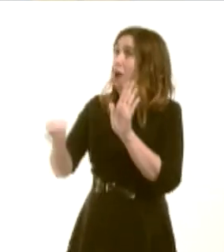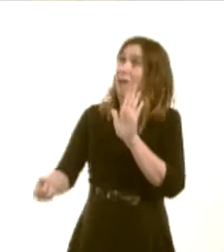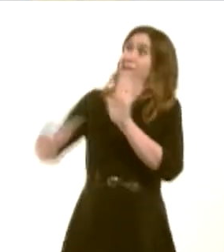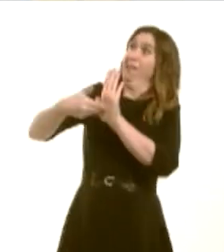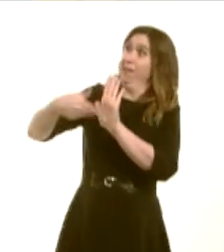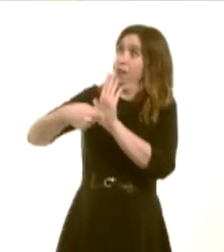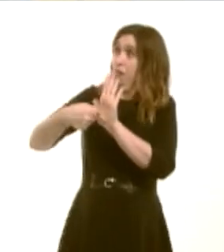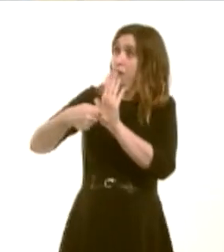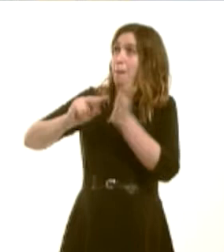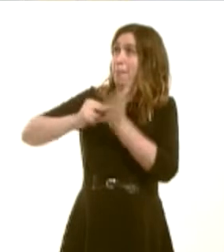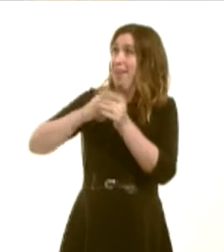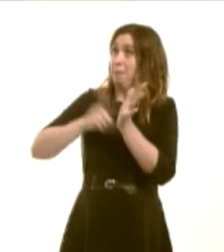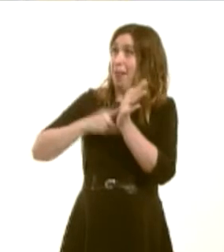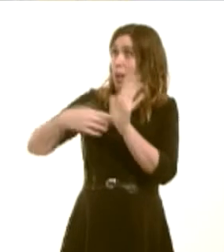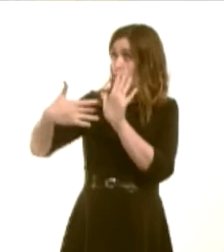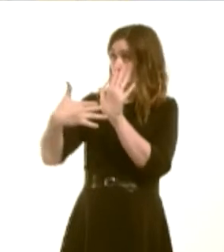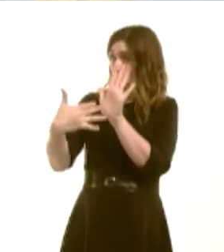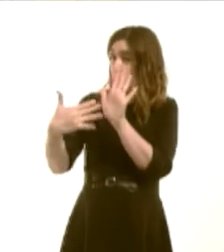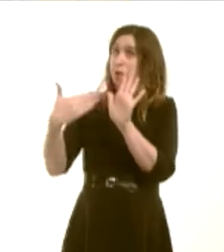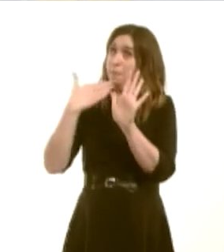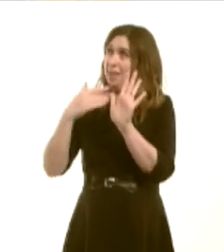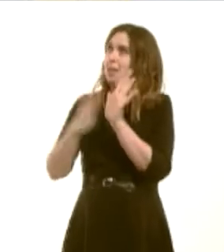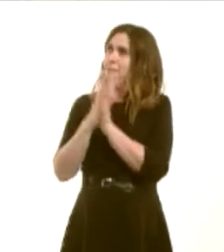rhag gwneud hynny yn awr. Elin Jones: Na, nid ydyn nhwín gallu gwneud